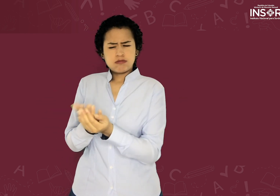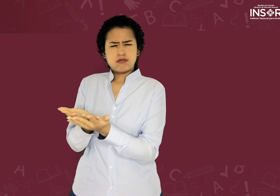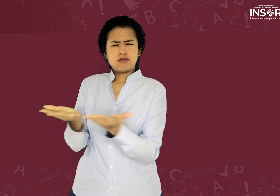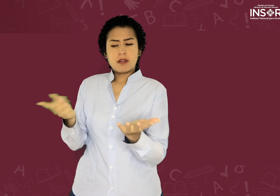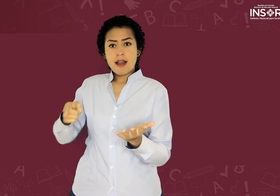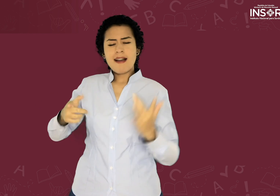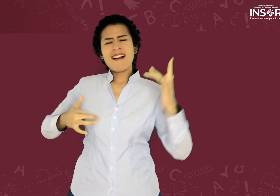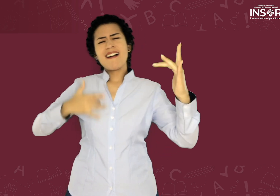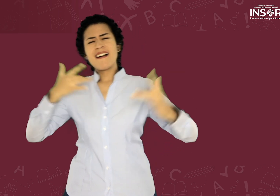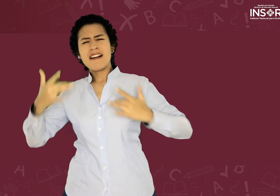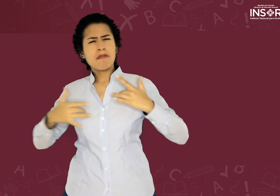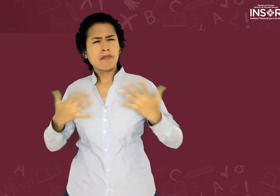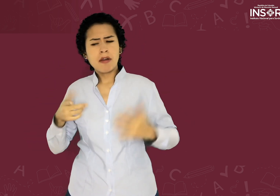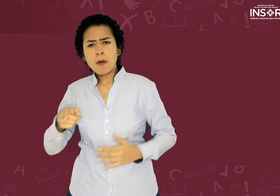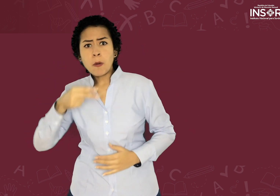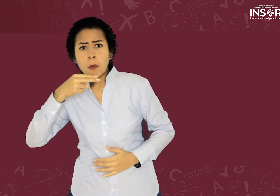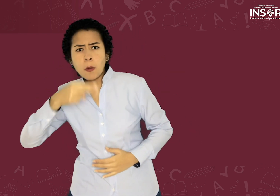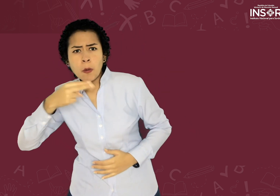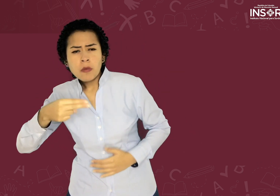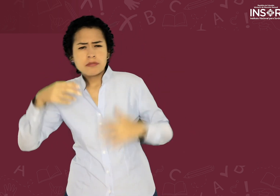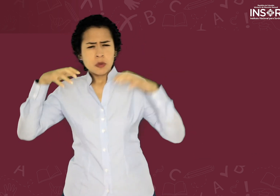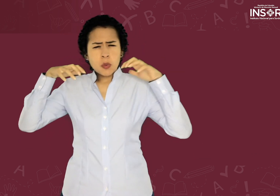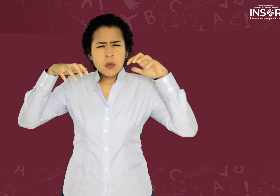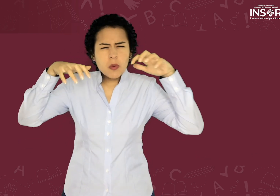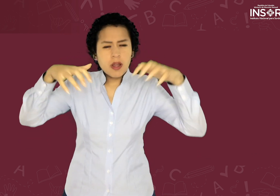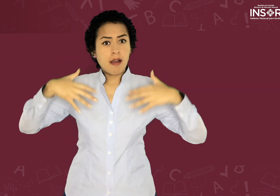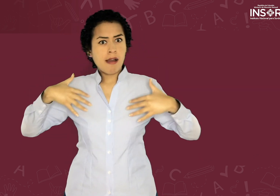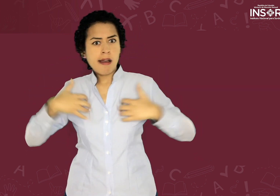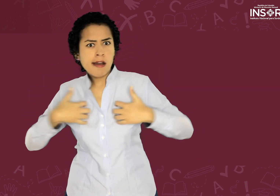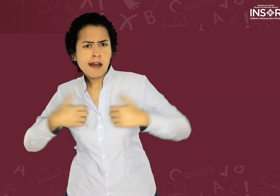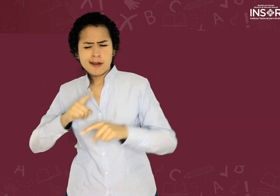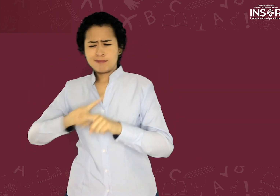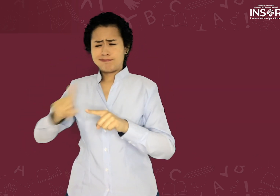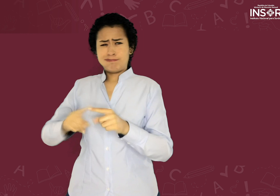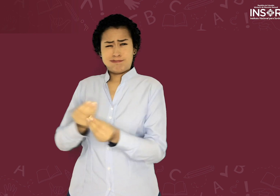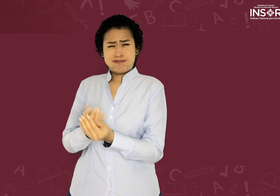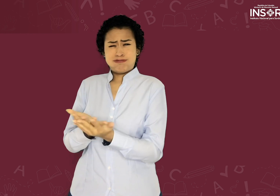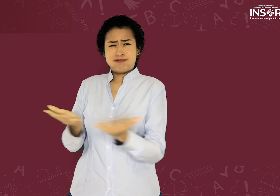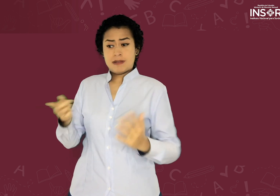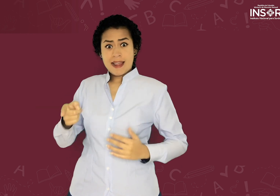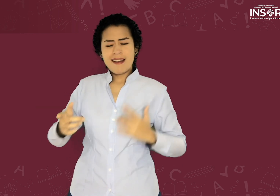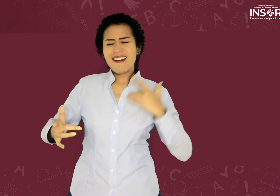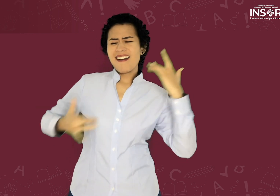a diferencia de los otros libros de entretenimiento como los cuentos, historias de terror, fábulas, entre otros;